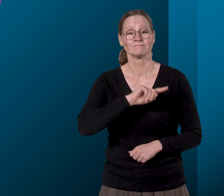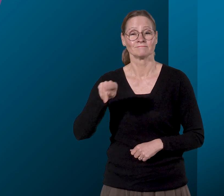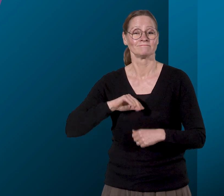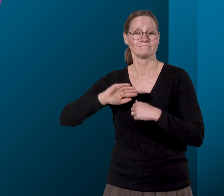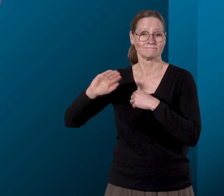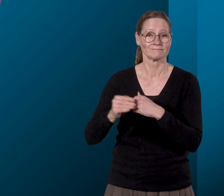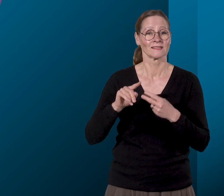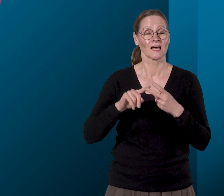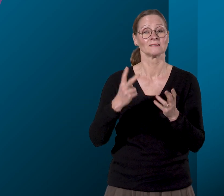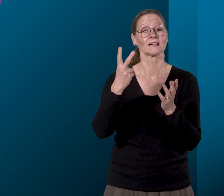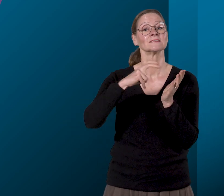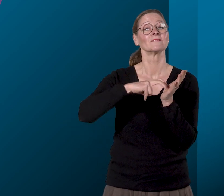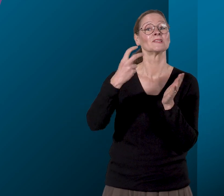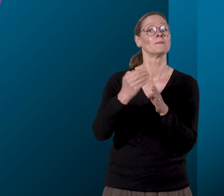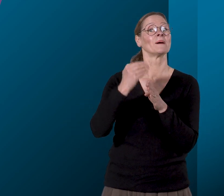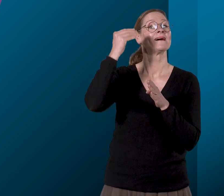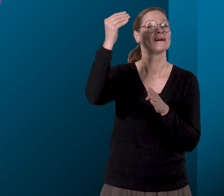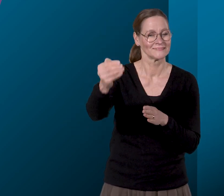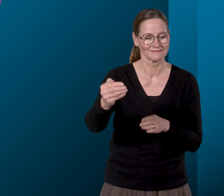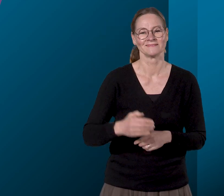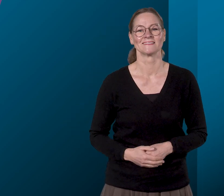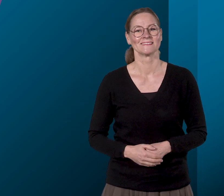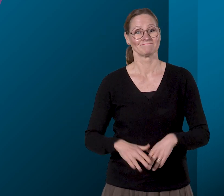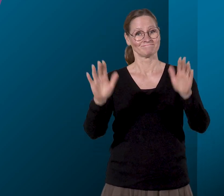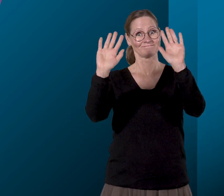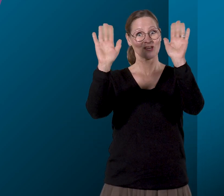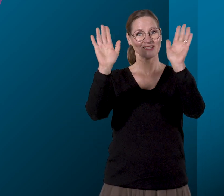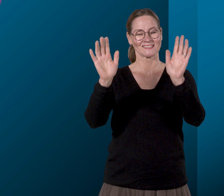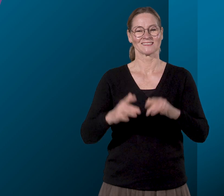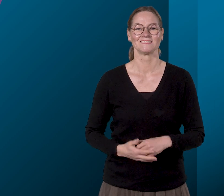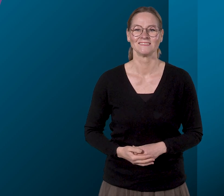Palaamme asiaan taas kahden viikon päästä, moi moi!